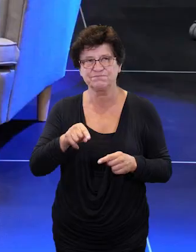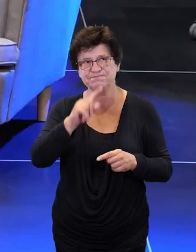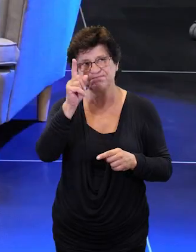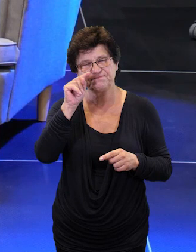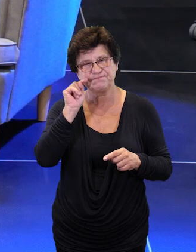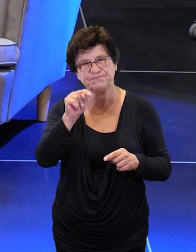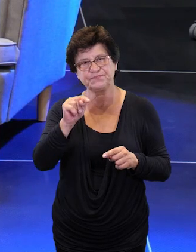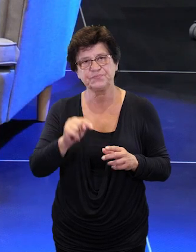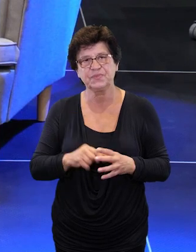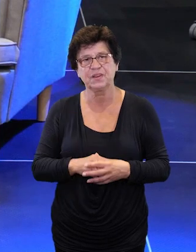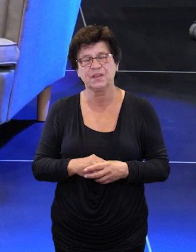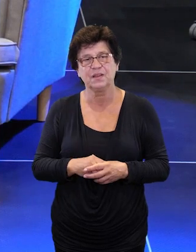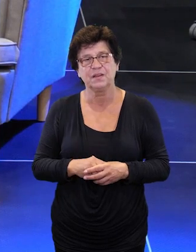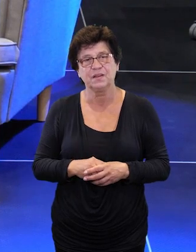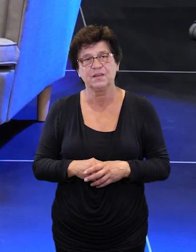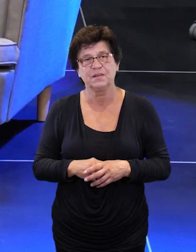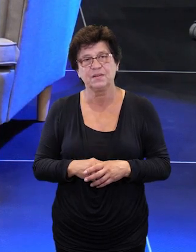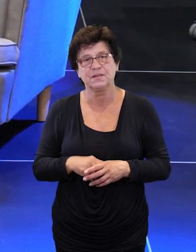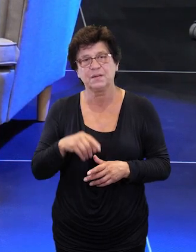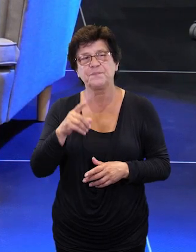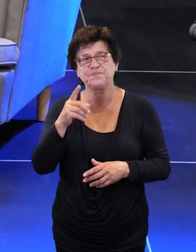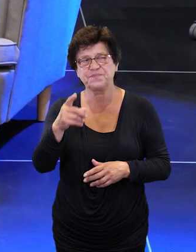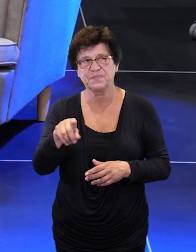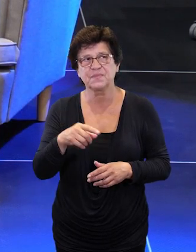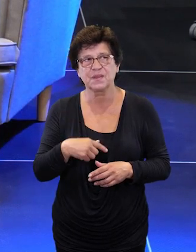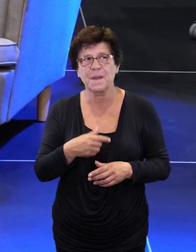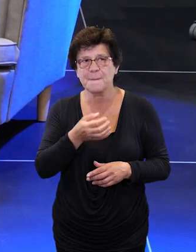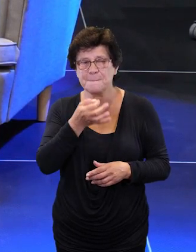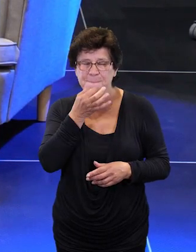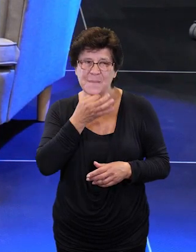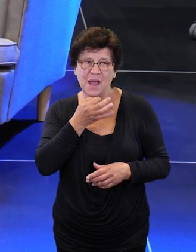Personelu na pewno brakuje, bo ten temat się przejawia